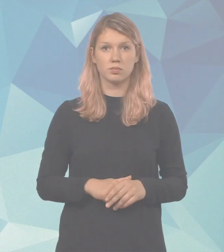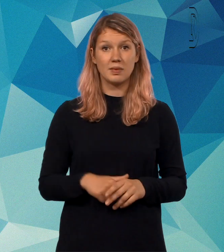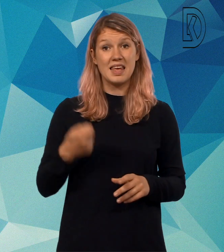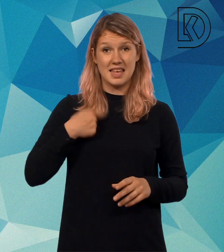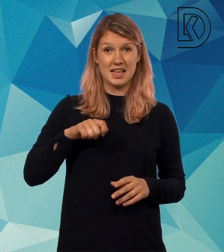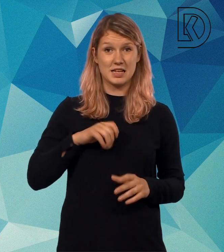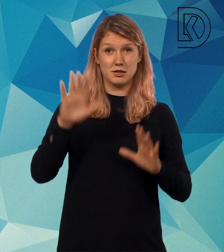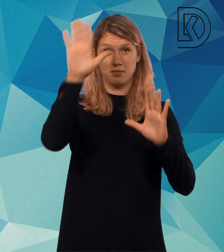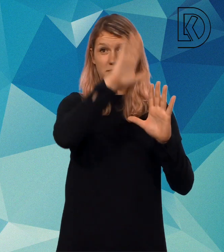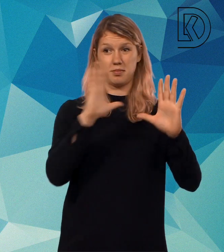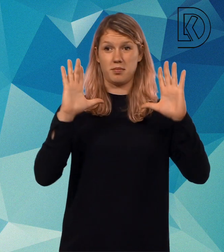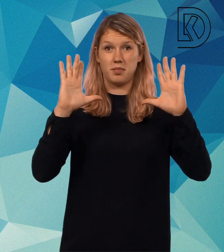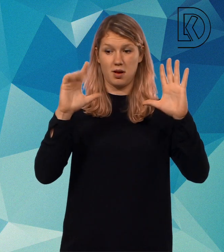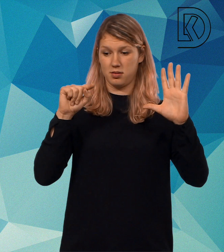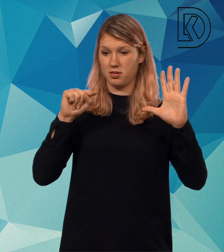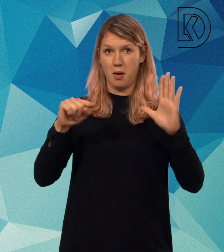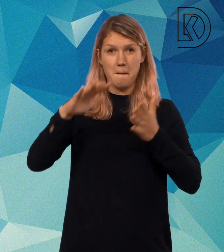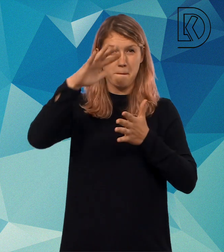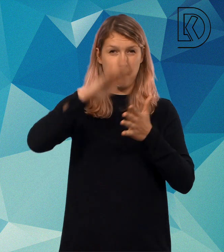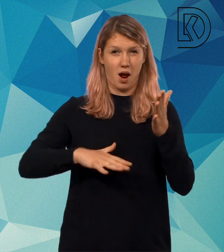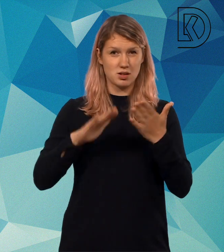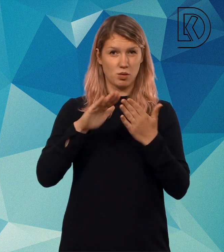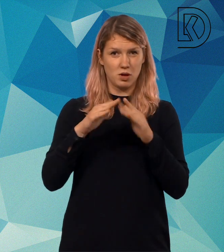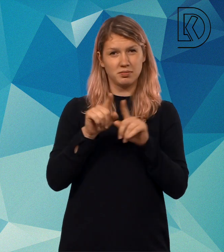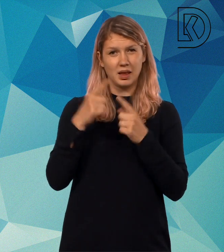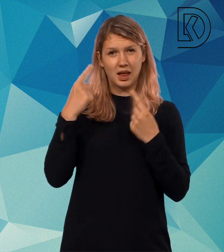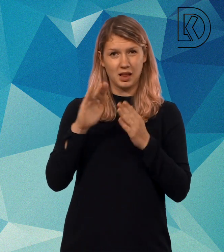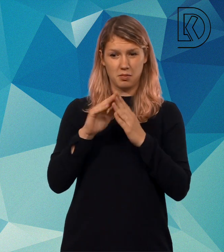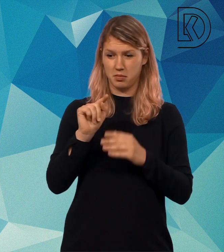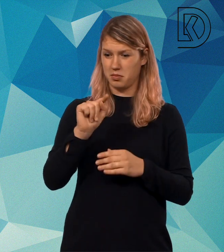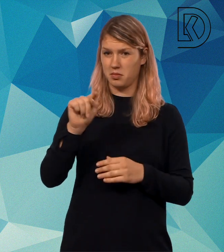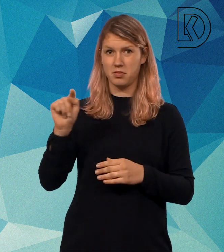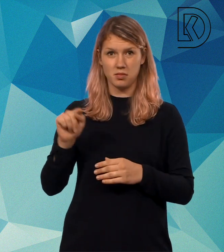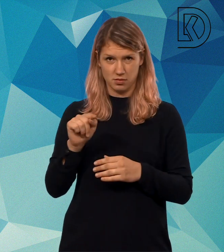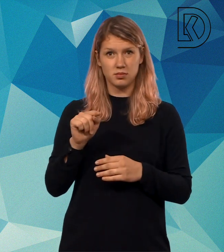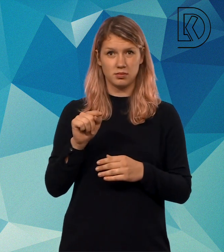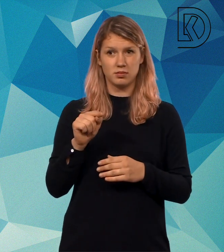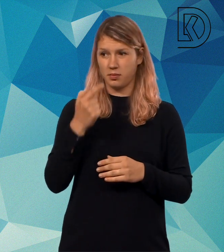Ispanijoje yra regionas, kuris apima Barseloną ir kitus miestus.